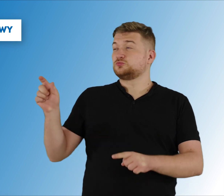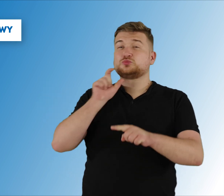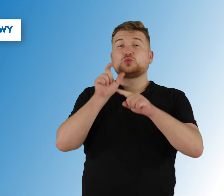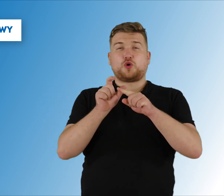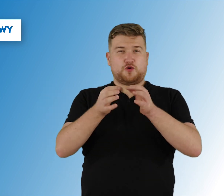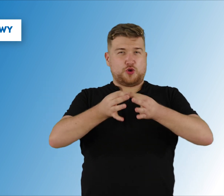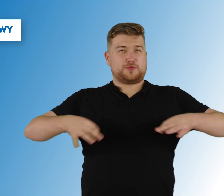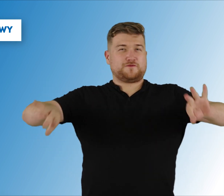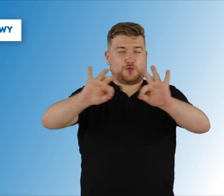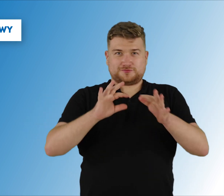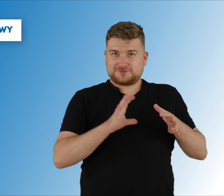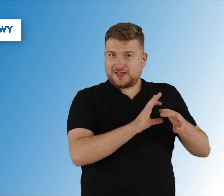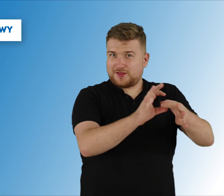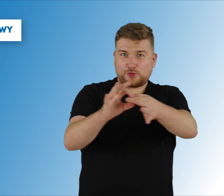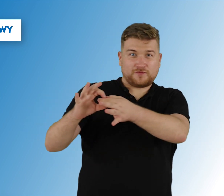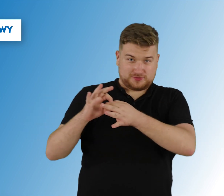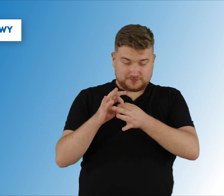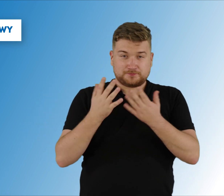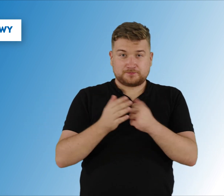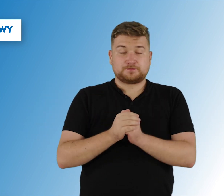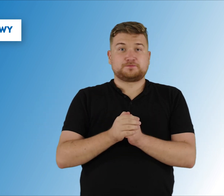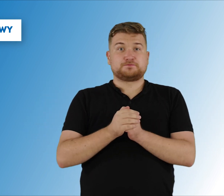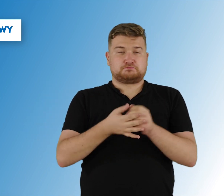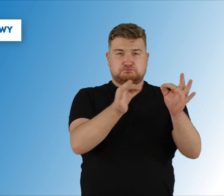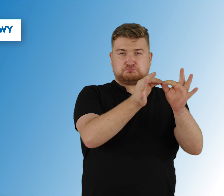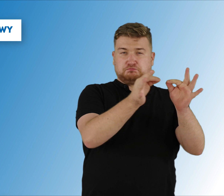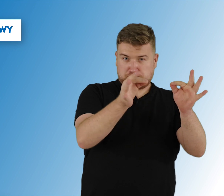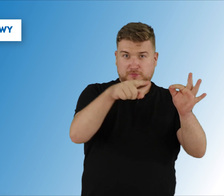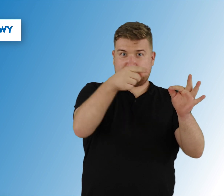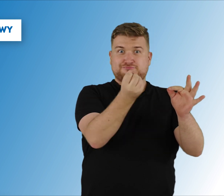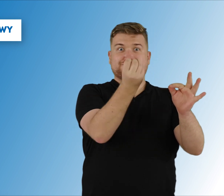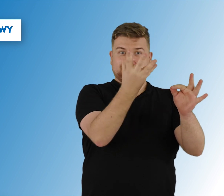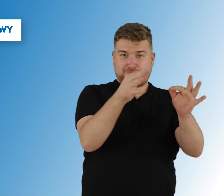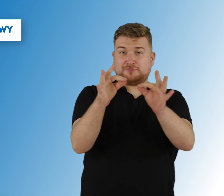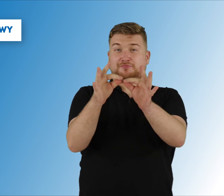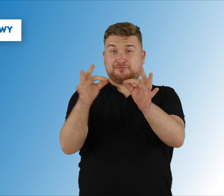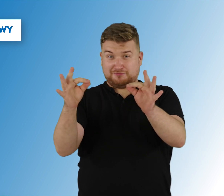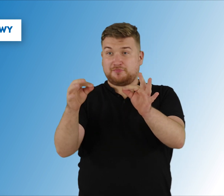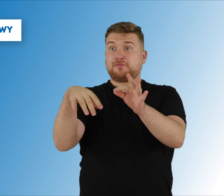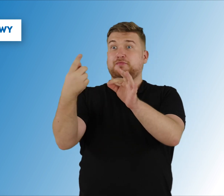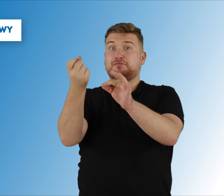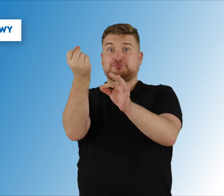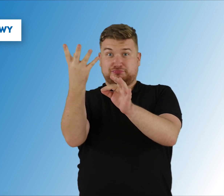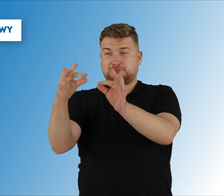Obwód szeregowy to taki, w w którym wszystkie elementy obwodu